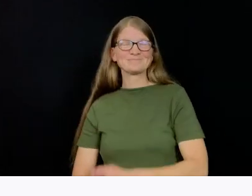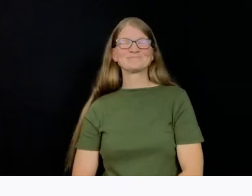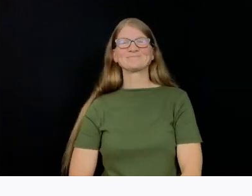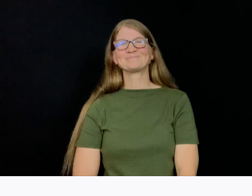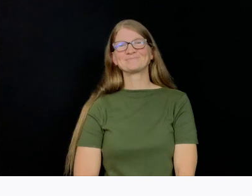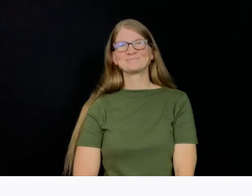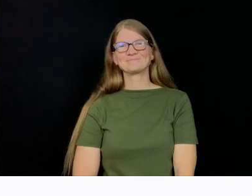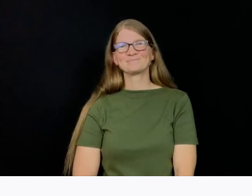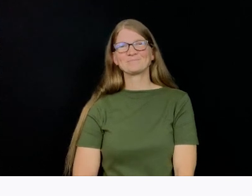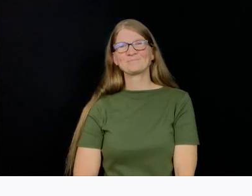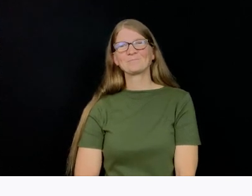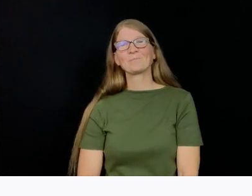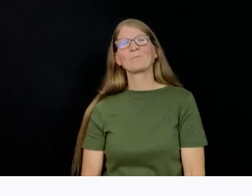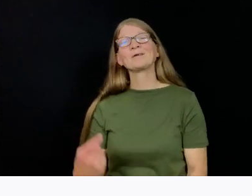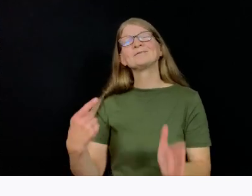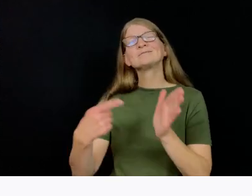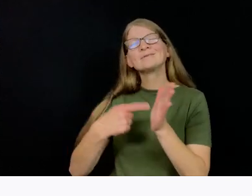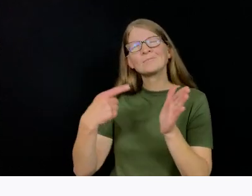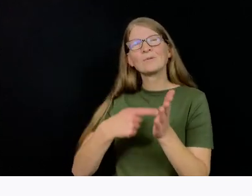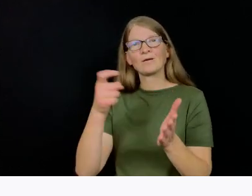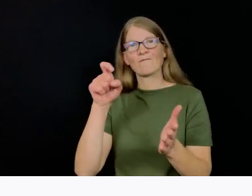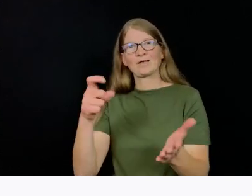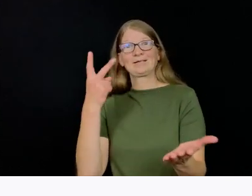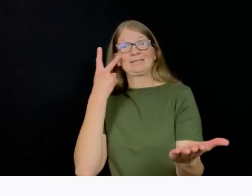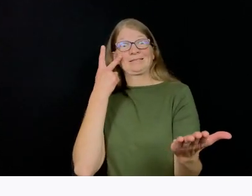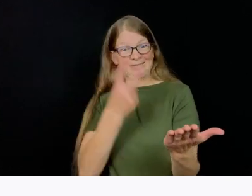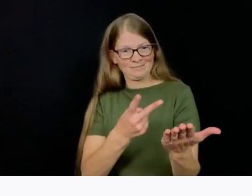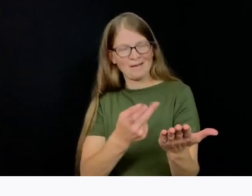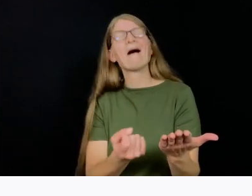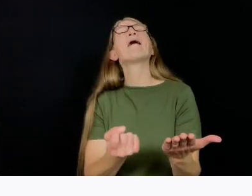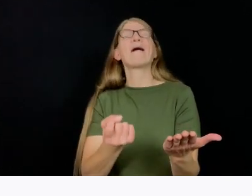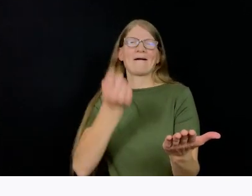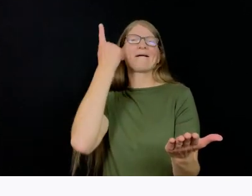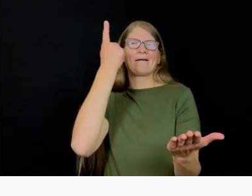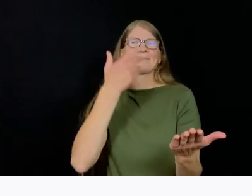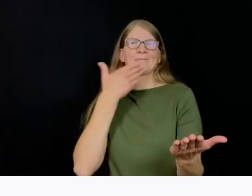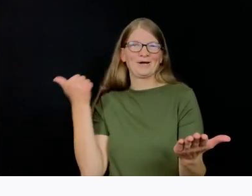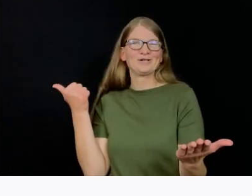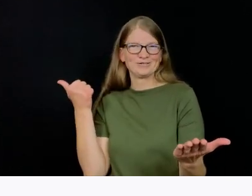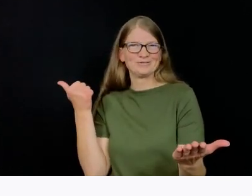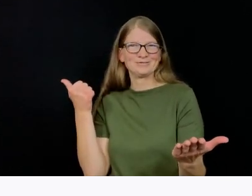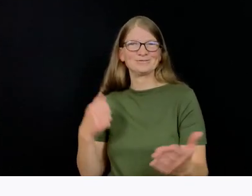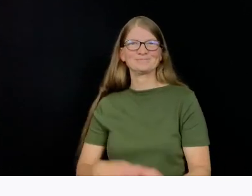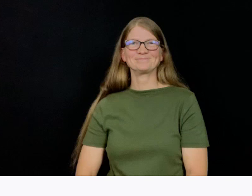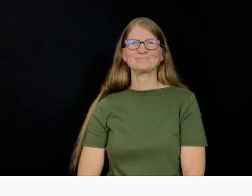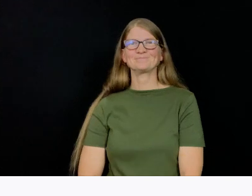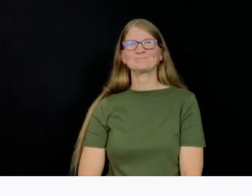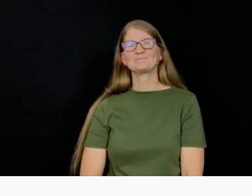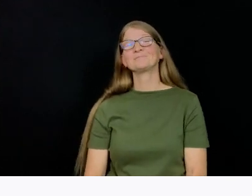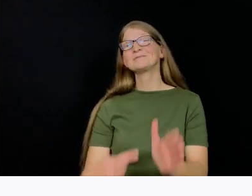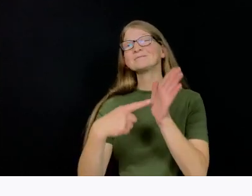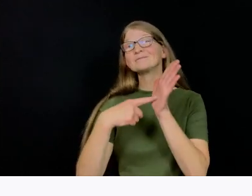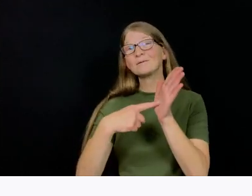ولكن في بعض الأحيان فإن رؤية الشيء هي ما تساعدنا على سبيل المثال قد تكون رؤية طريقة